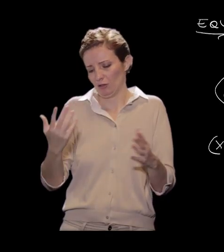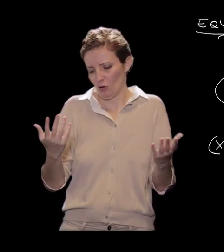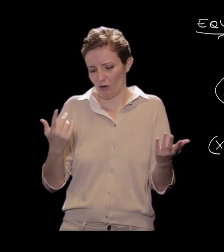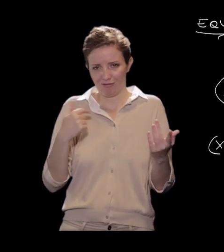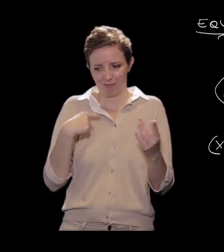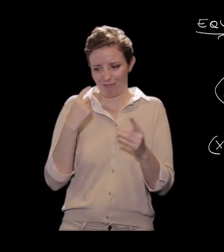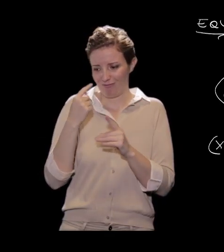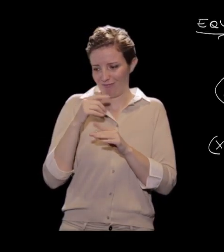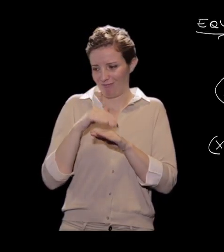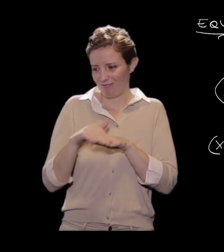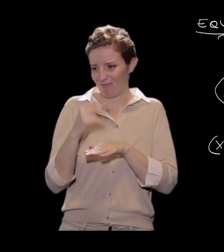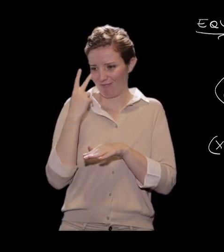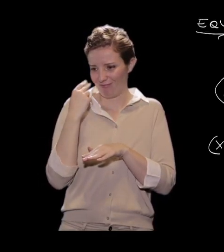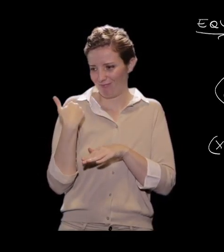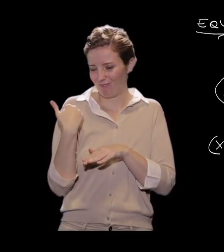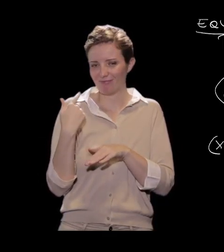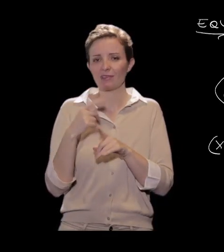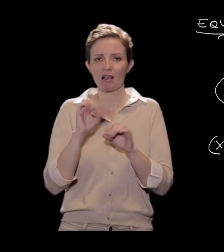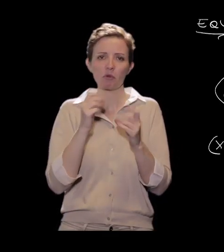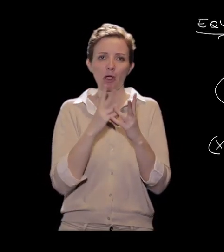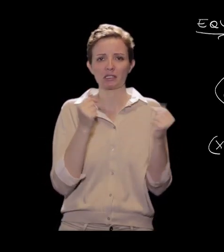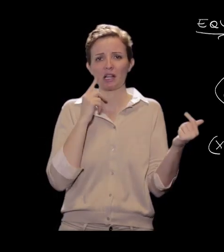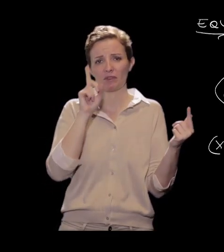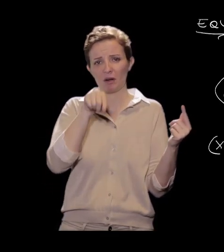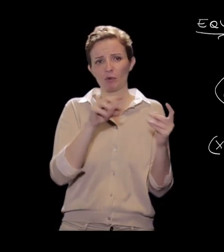possiamo risolvere facilmente anche queste equazioni.